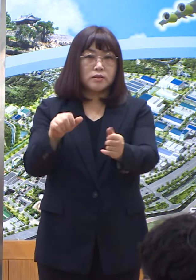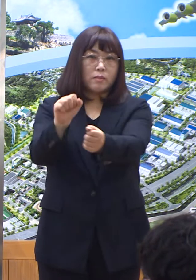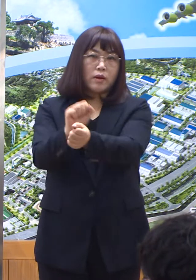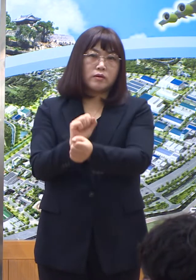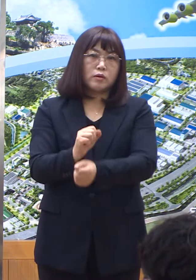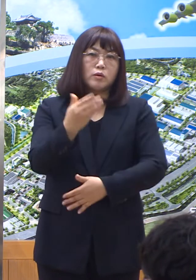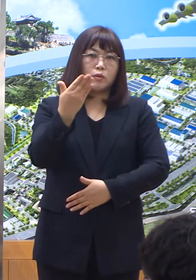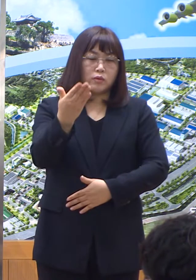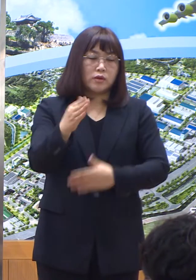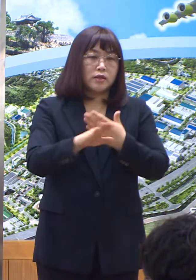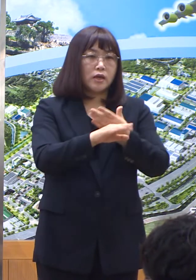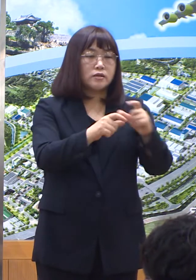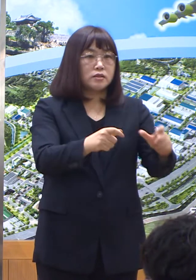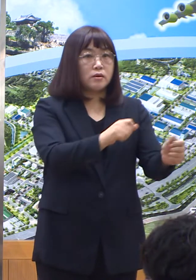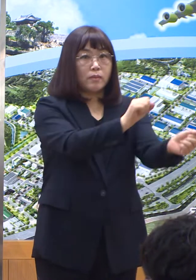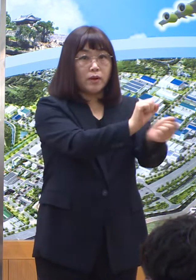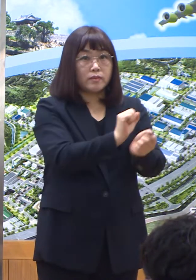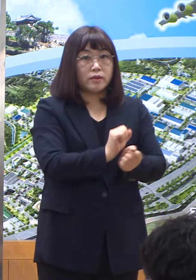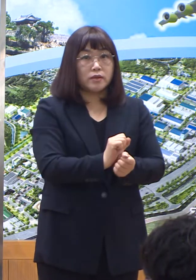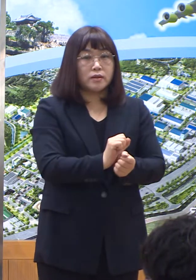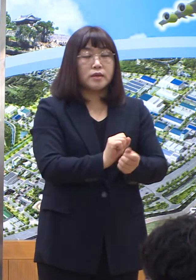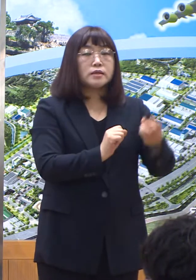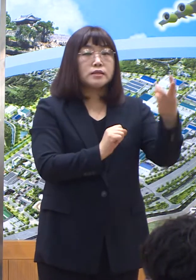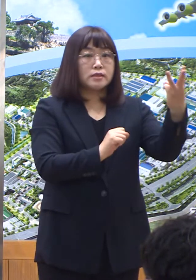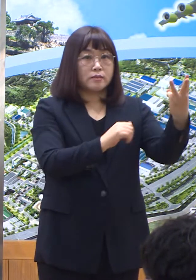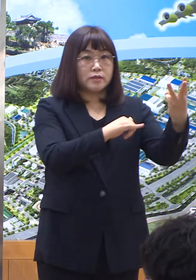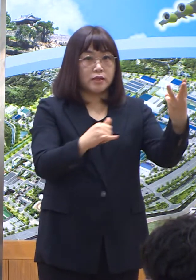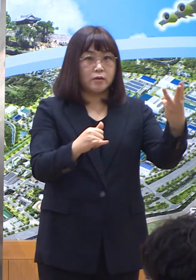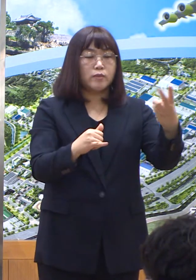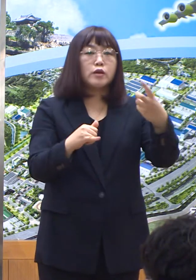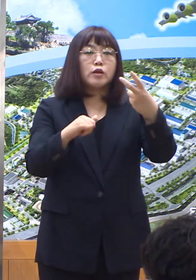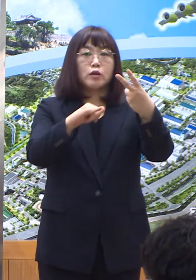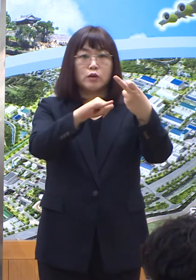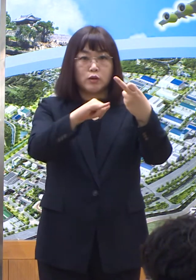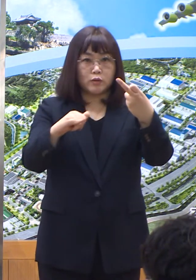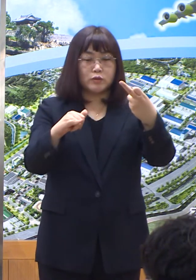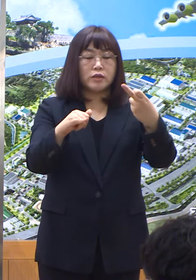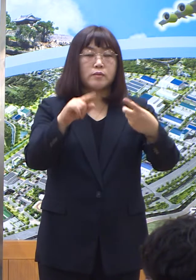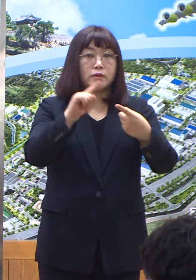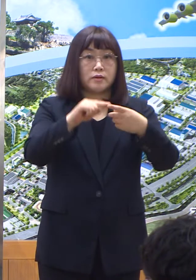사실상 증가에서 진짜 석유 얼마 인문서 생수를 봐줍니다